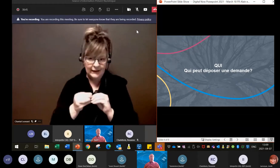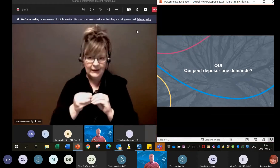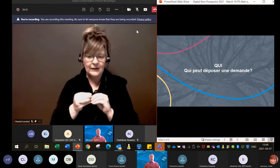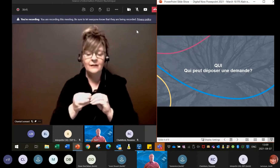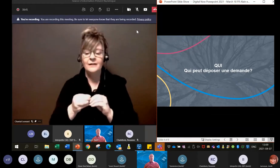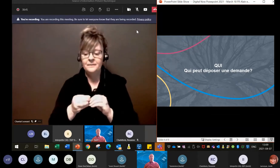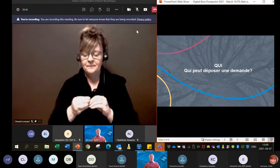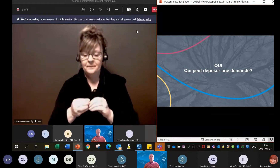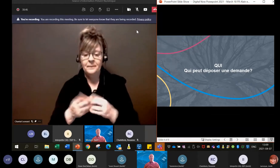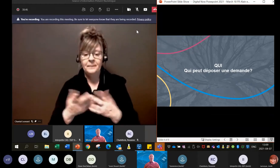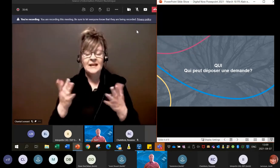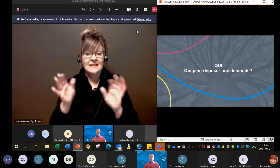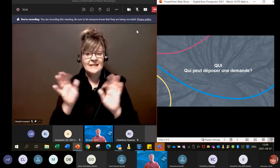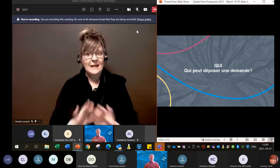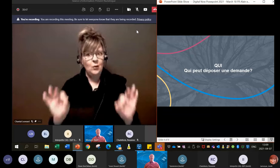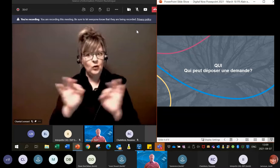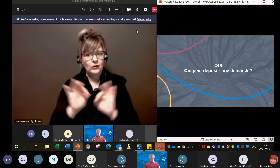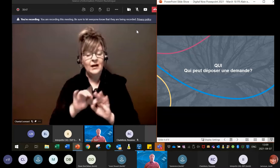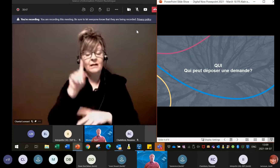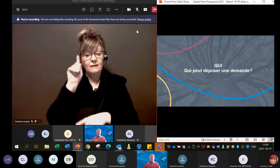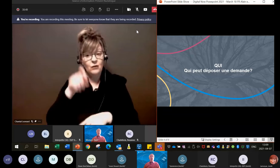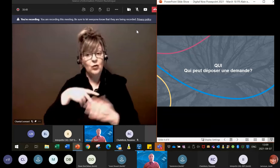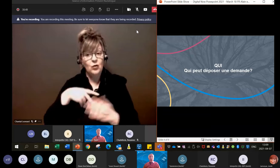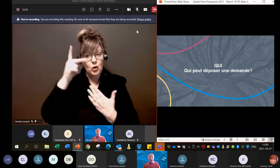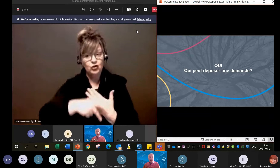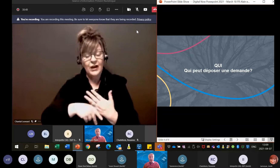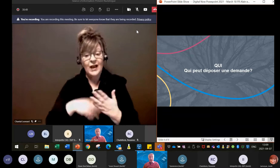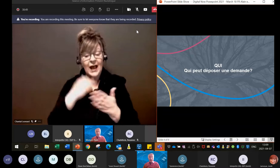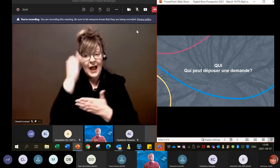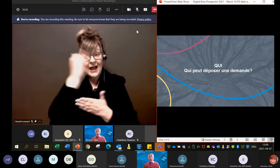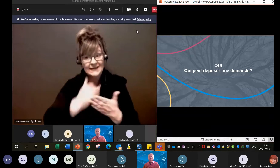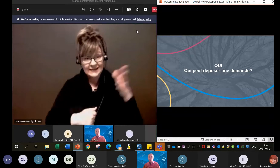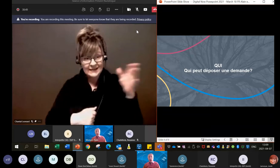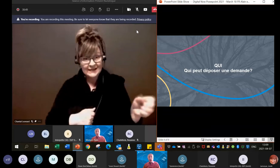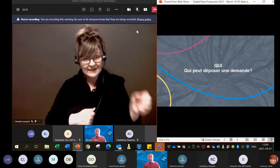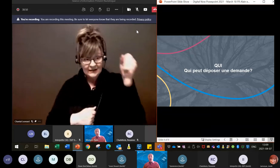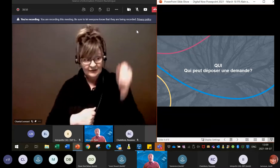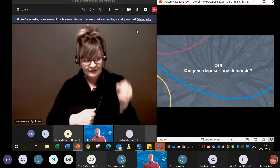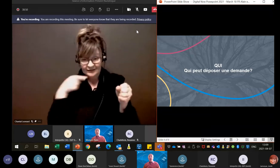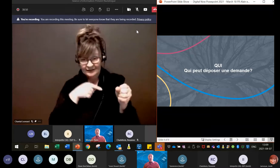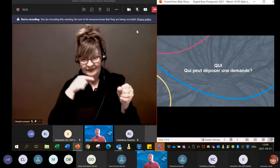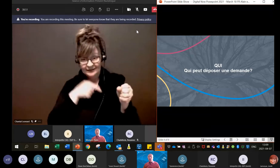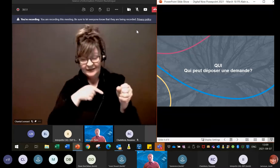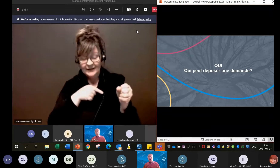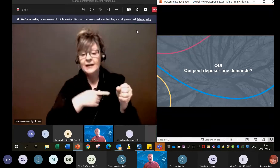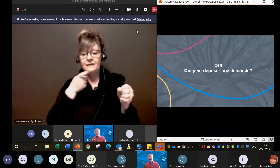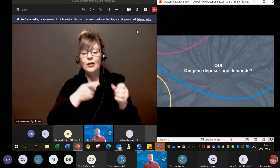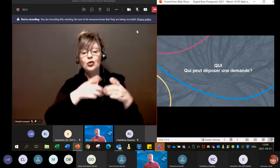doit embaucher des artistes et des travailleurs du domaine artistique,